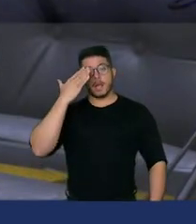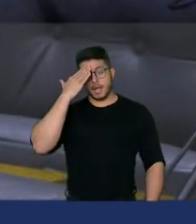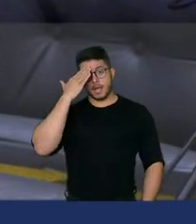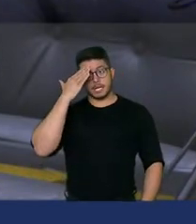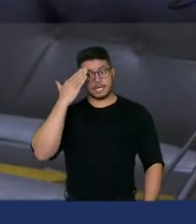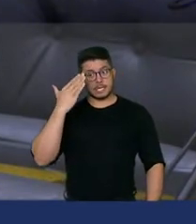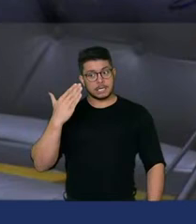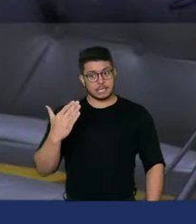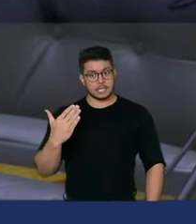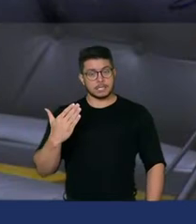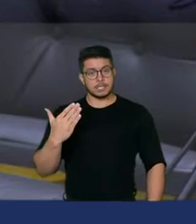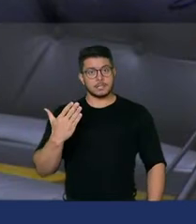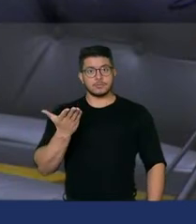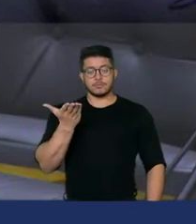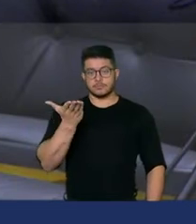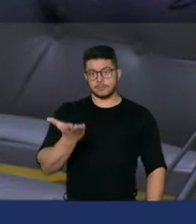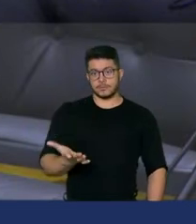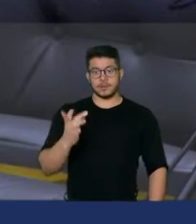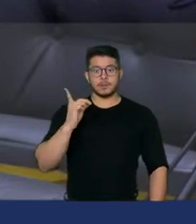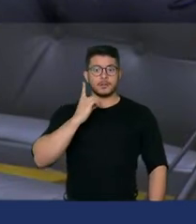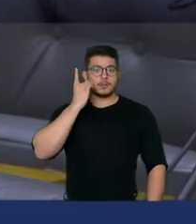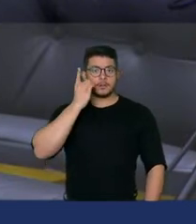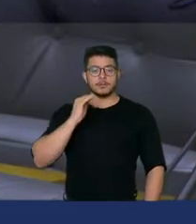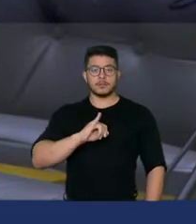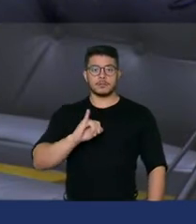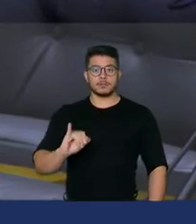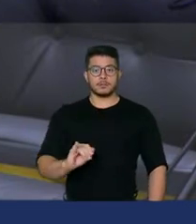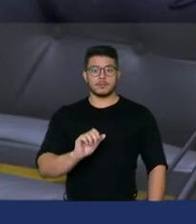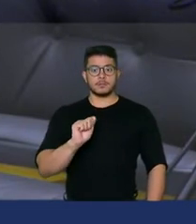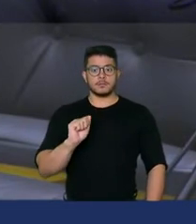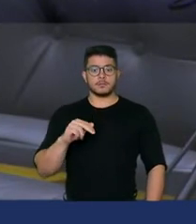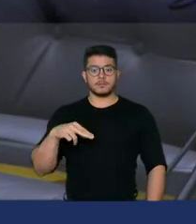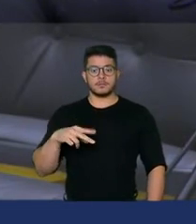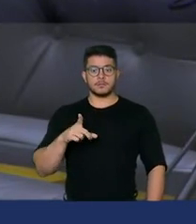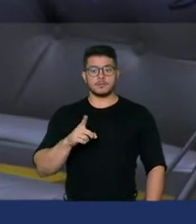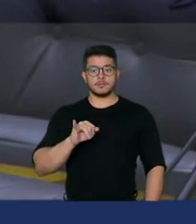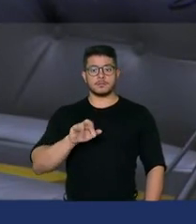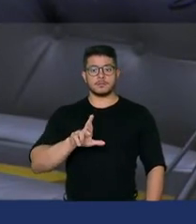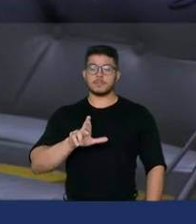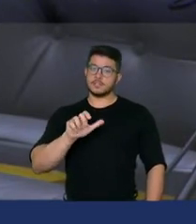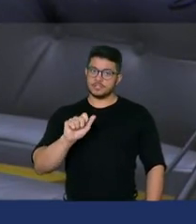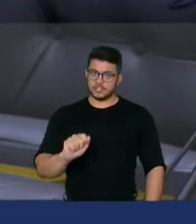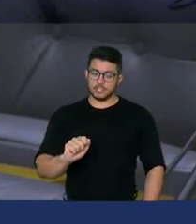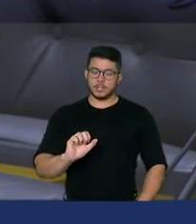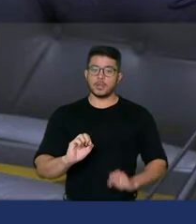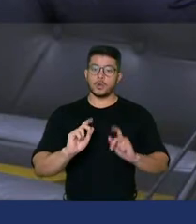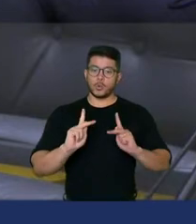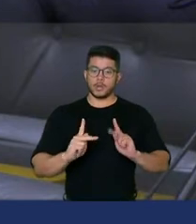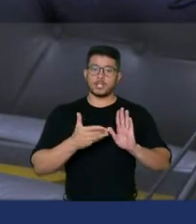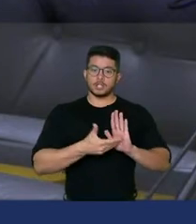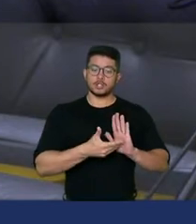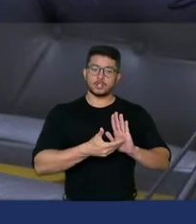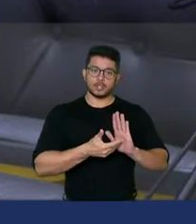TEXTO, PODERIA SER ASSIM? -- [DEPUTADO]: EU QUERO AGRADECER, EU FIZ COM MUITA DESCENDÊNCIA A DEPUTADA JANDIRA FEGALE, ELA RETIROU A